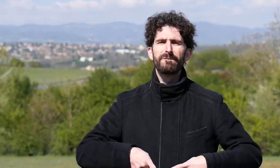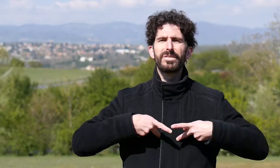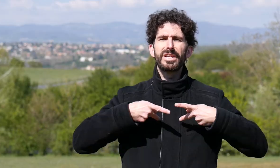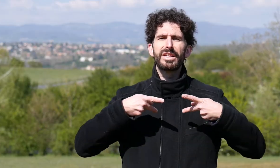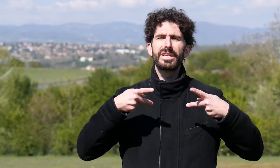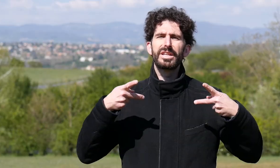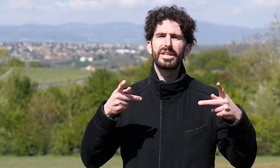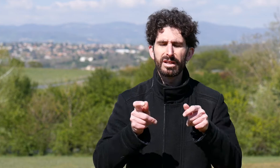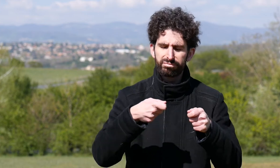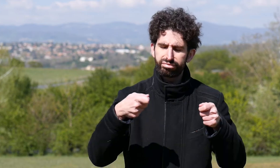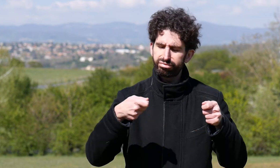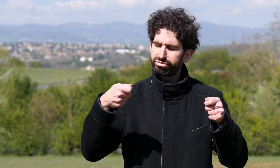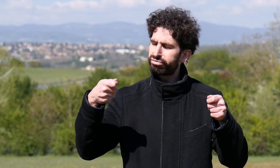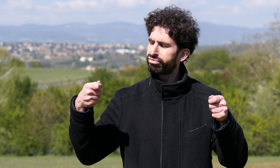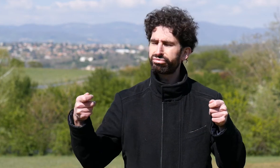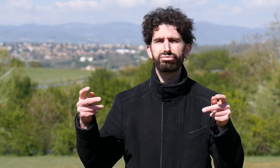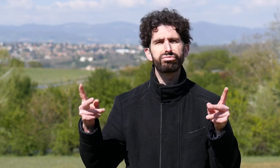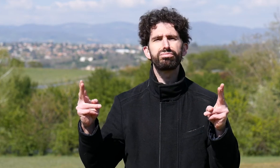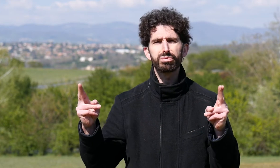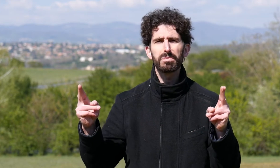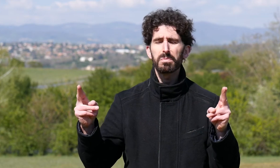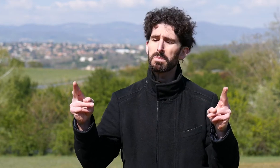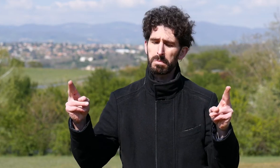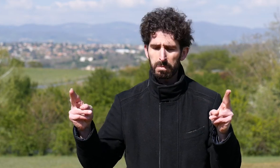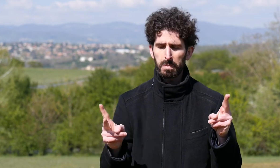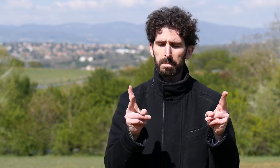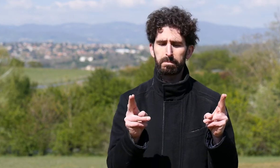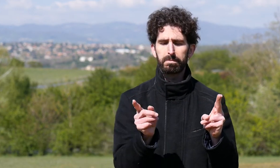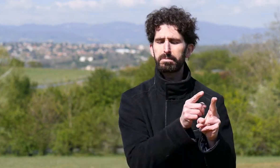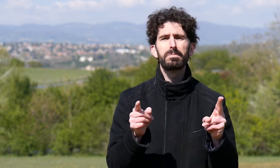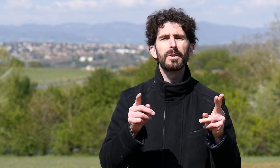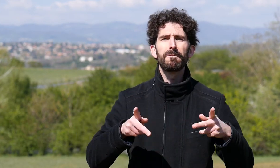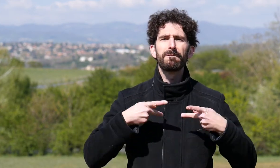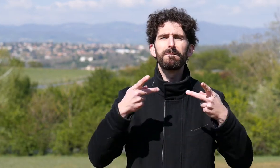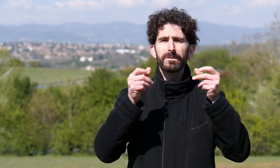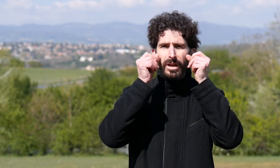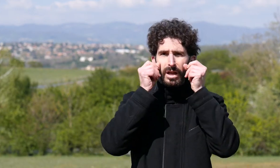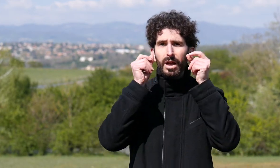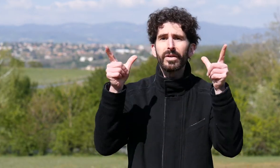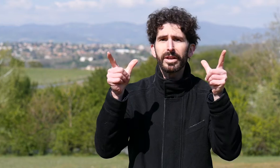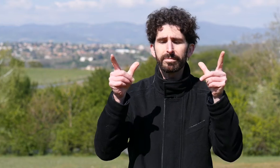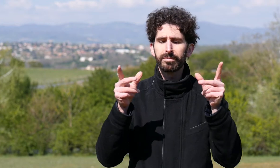Sur la durée de notre vie éveillée,